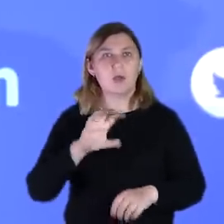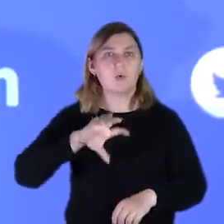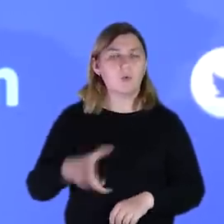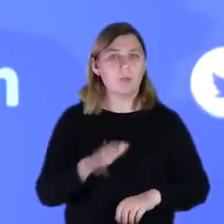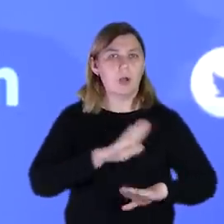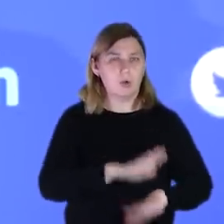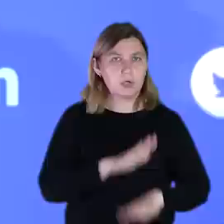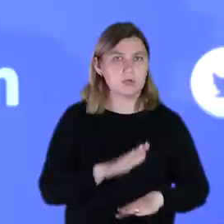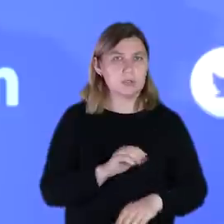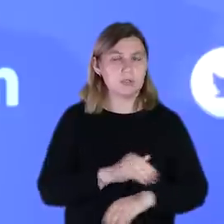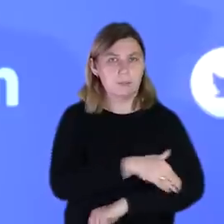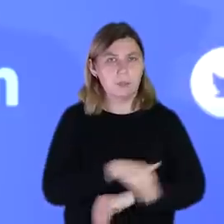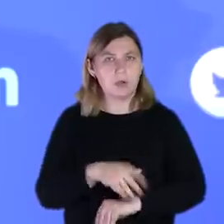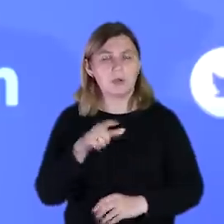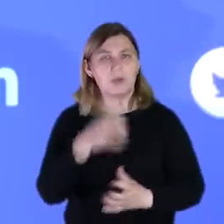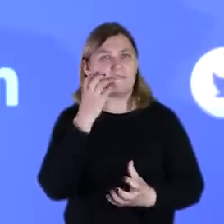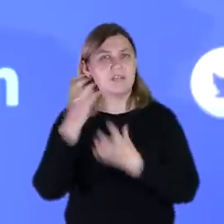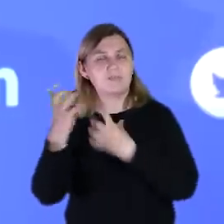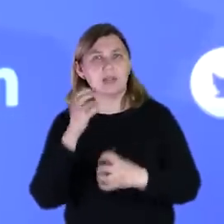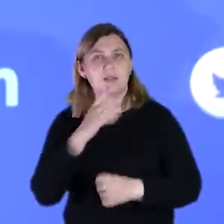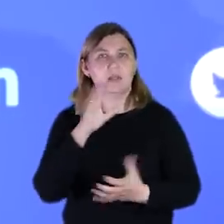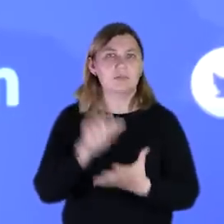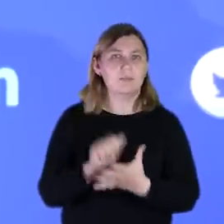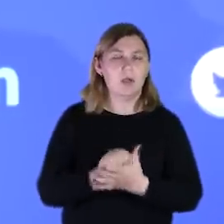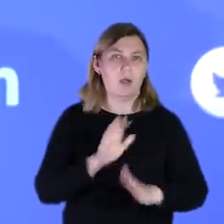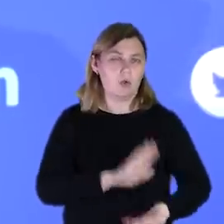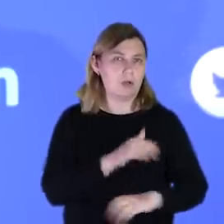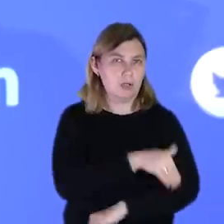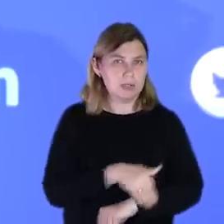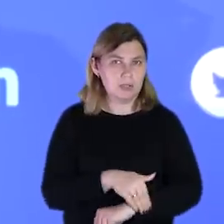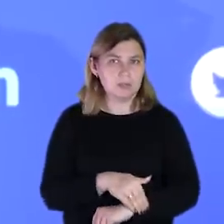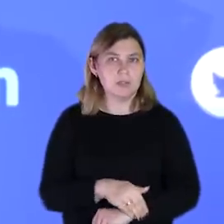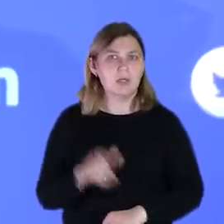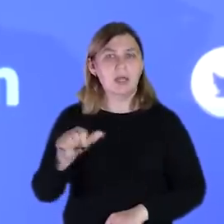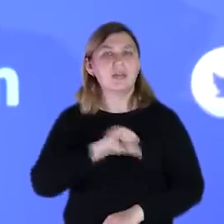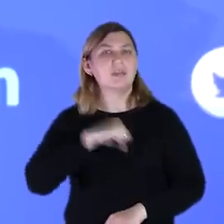bo przede wszystkim kontrwywiadowczo zajmował się ochroną granicy. Natomiast Samodzielny Referat